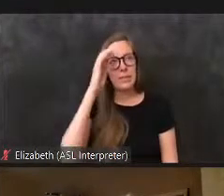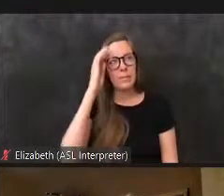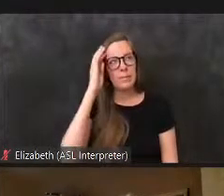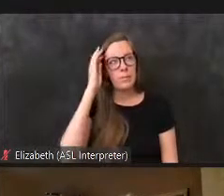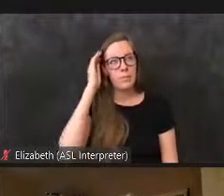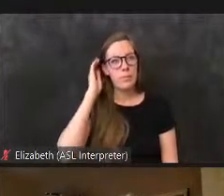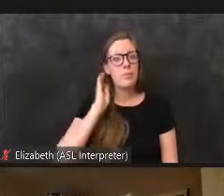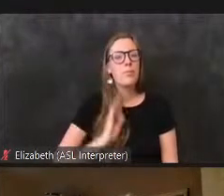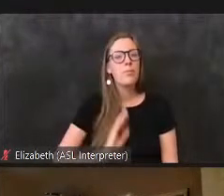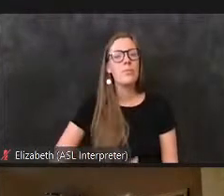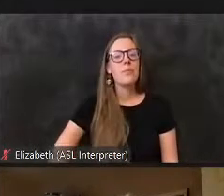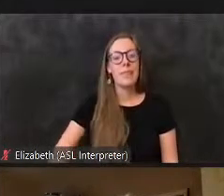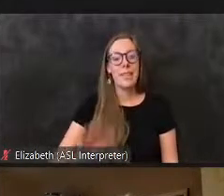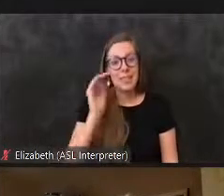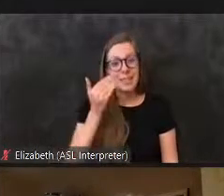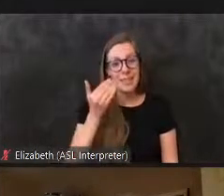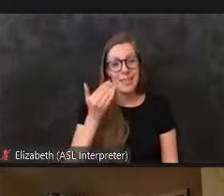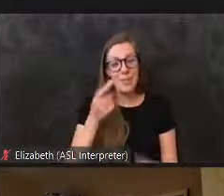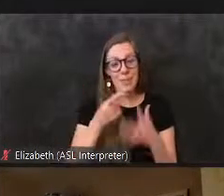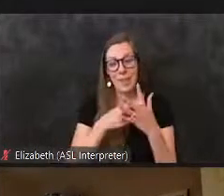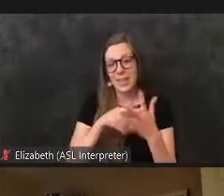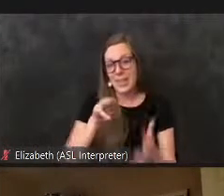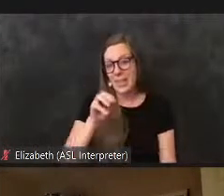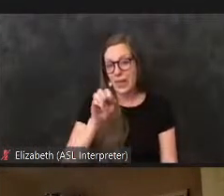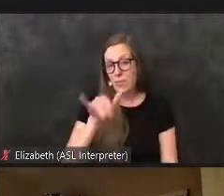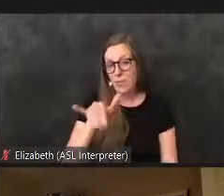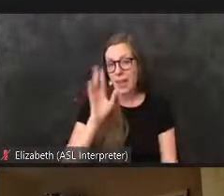Se está viendo que tempranamente en mayo. Eso cambiará.